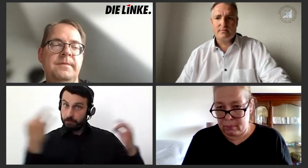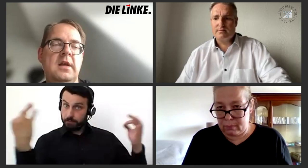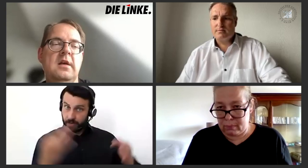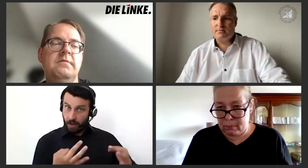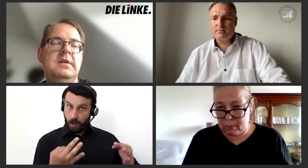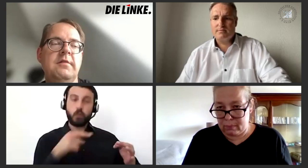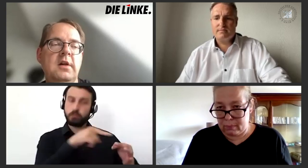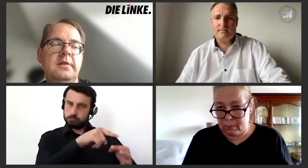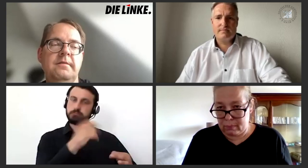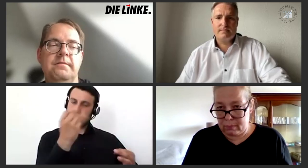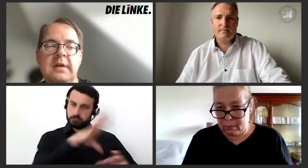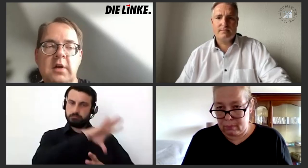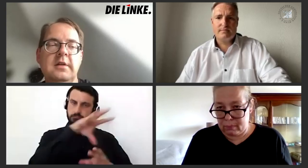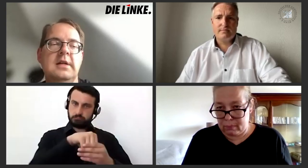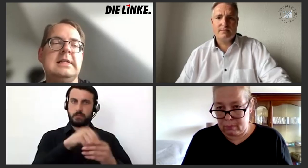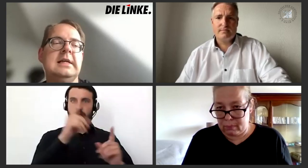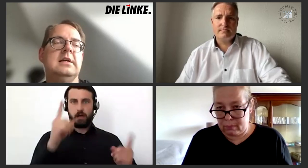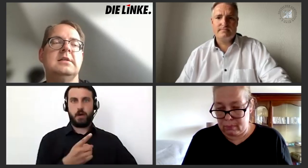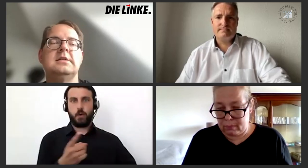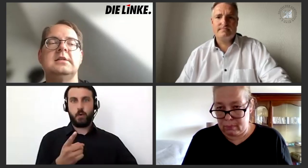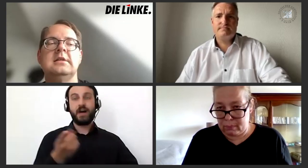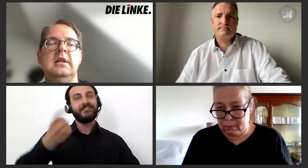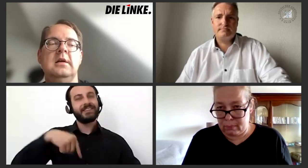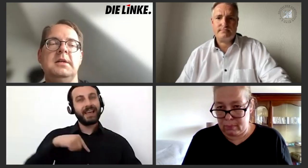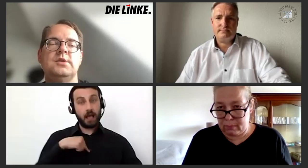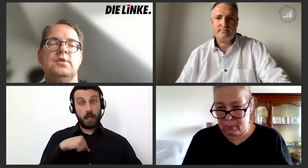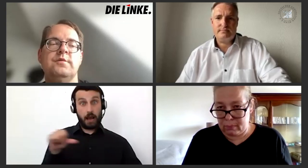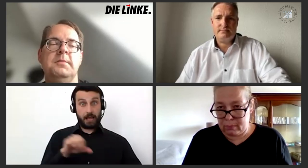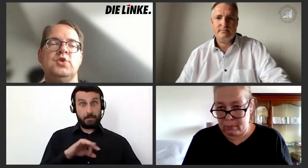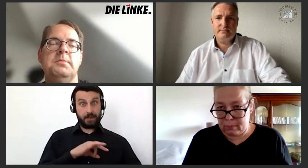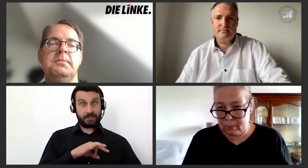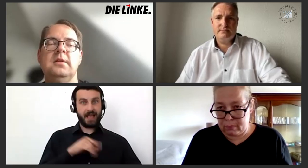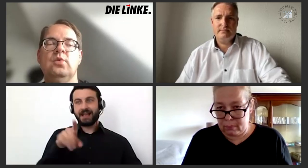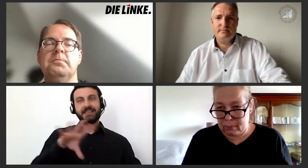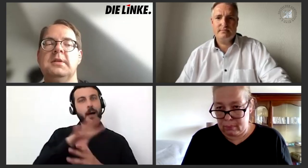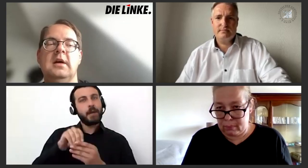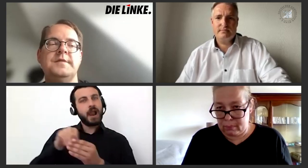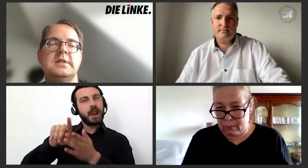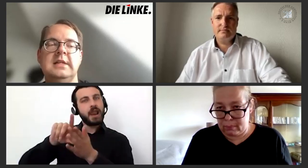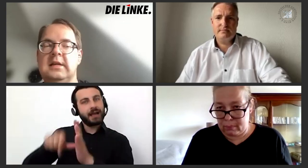Gebärdensprache zählen. Wir wollen, als Linke, dass die Teilhabeleistung für Menschen